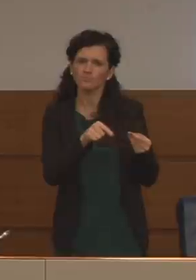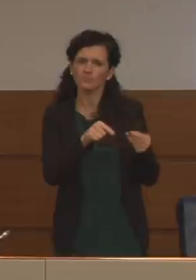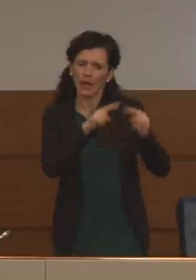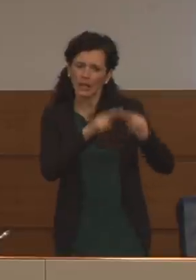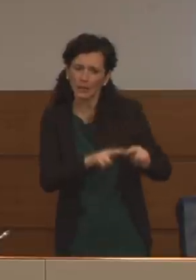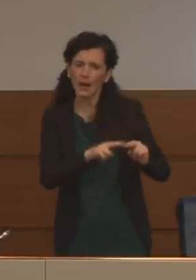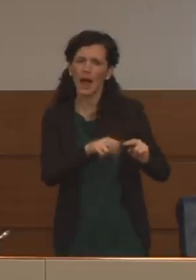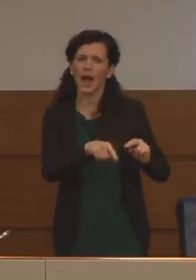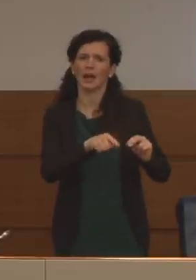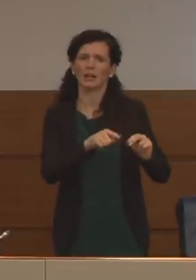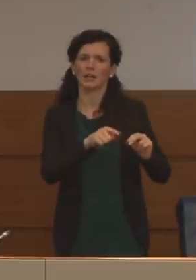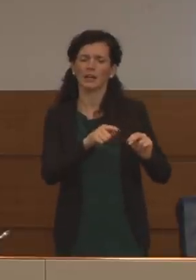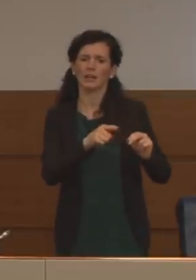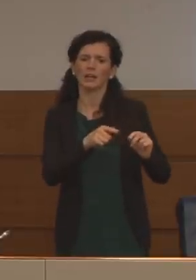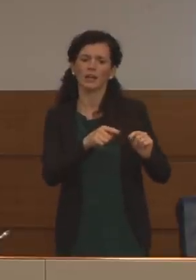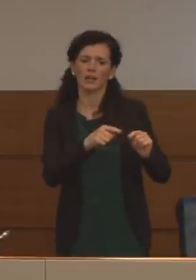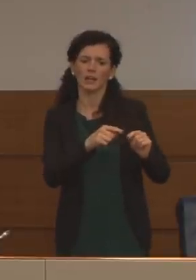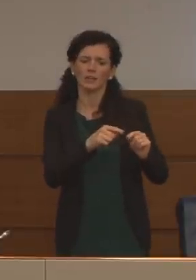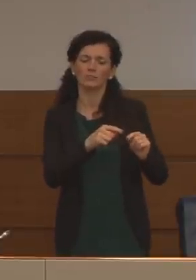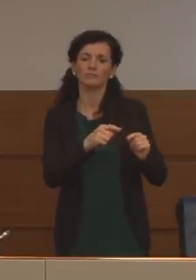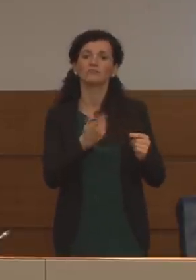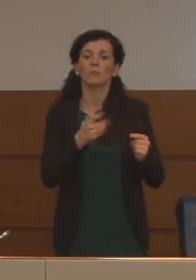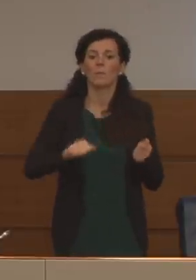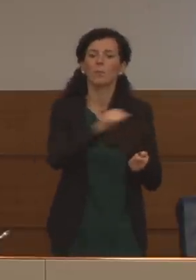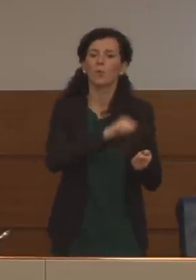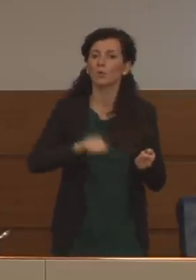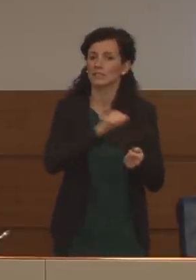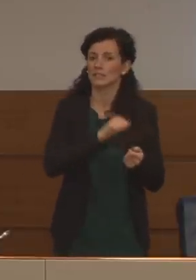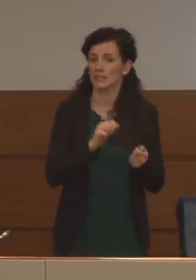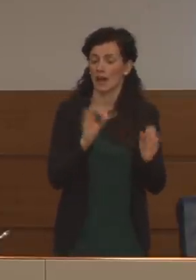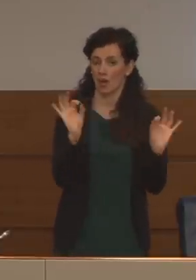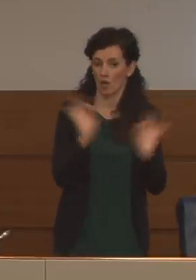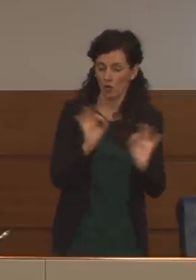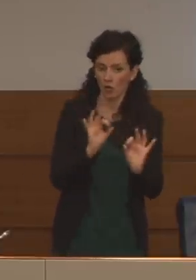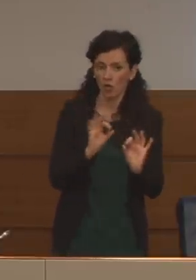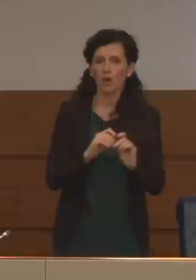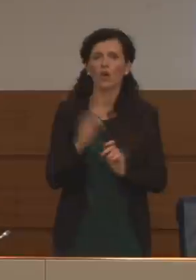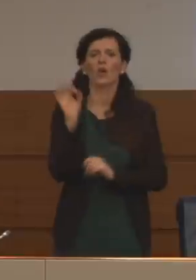vengano esposti a pulizia, non vengano esposti a opere